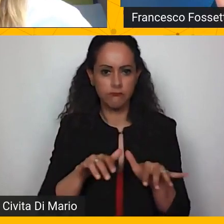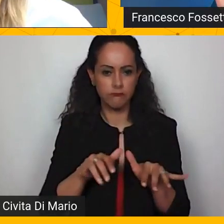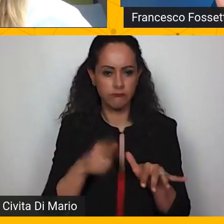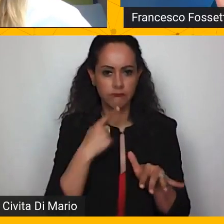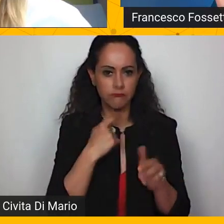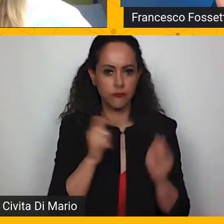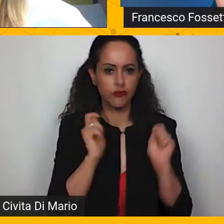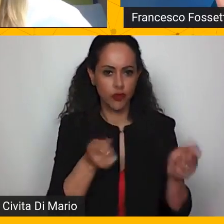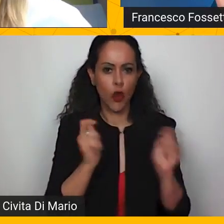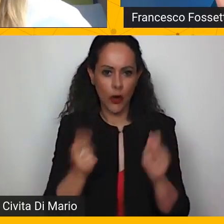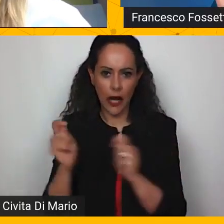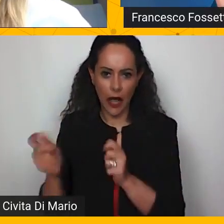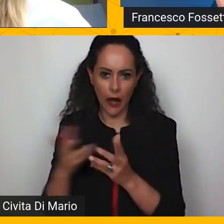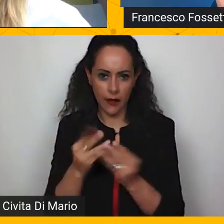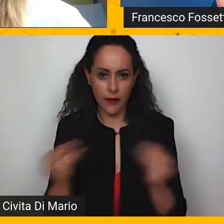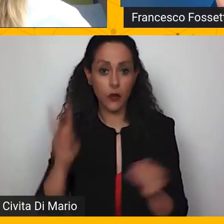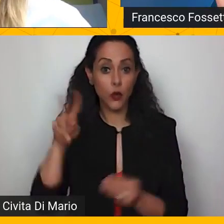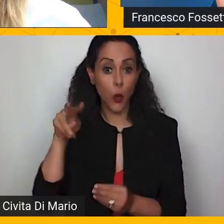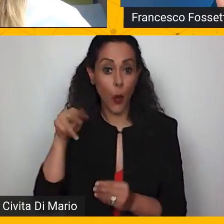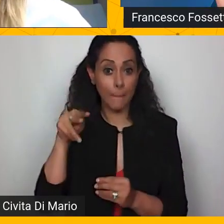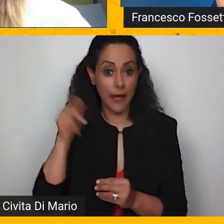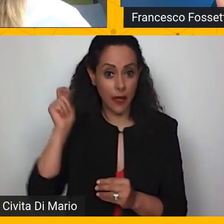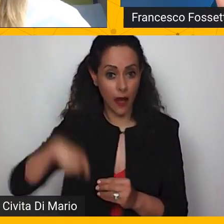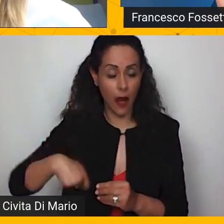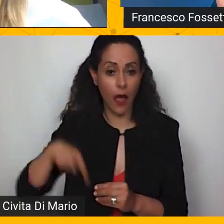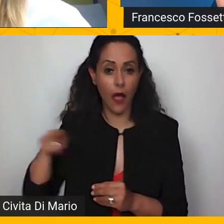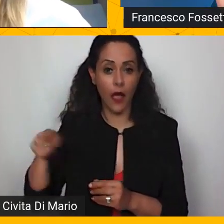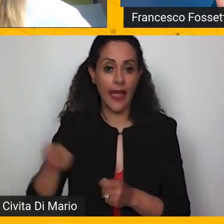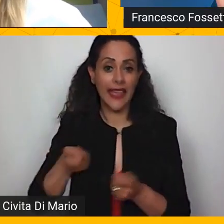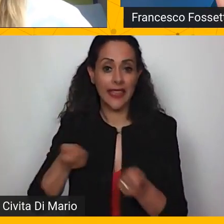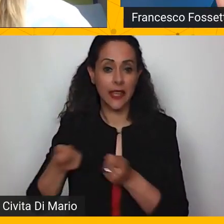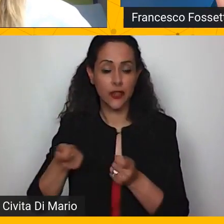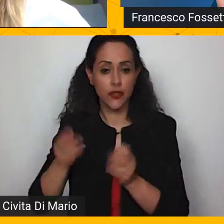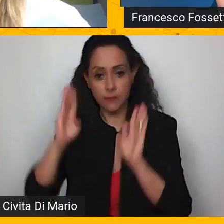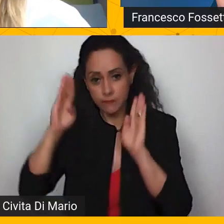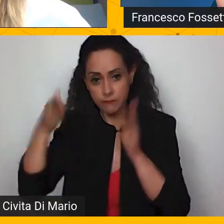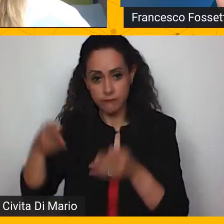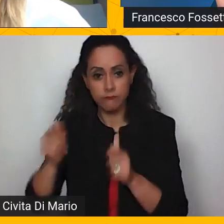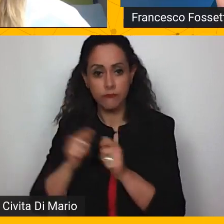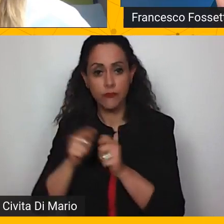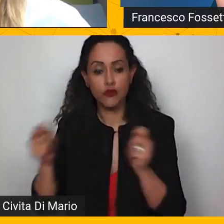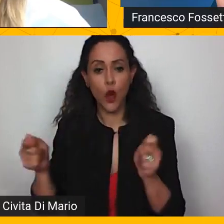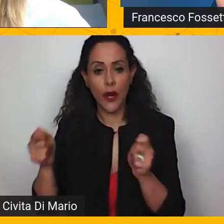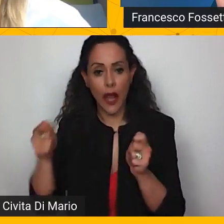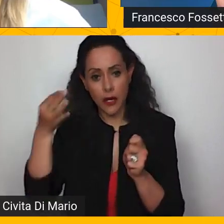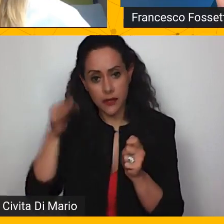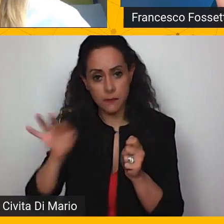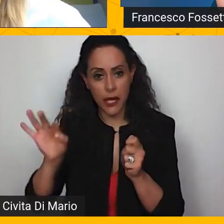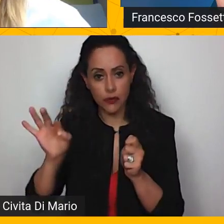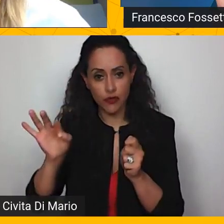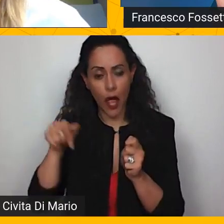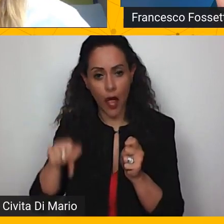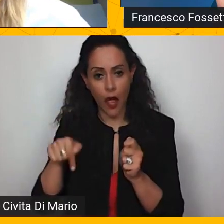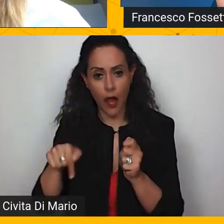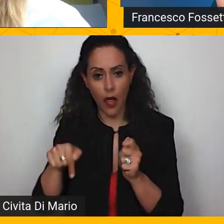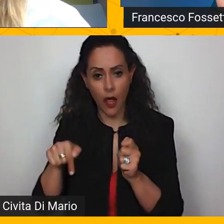tantissime testate e dal duemila eh dirige una testata